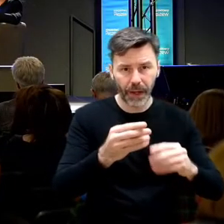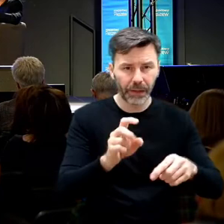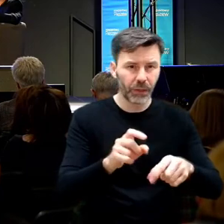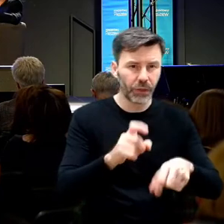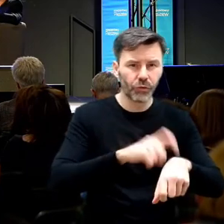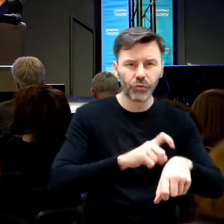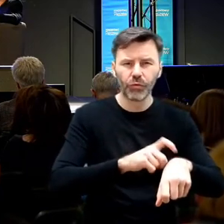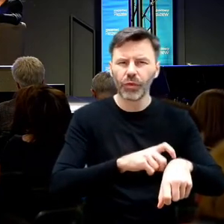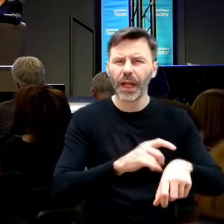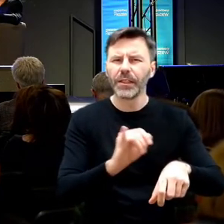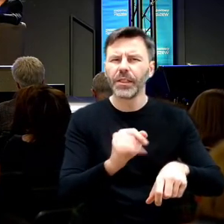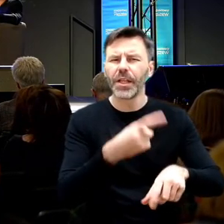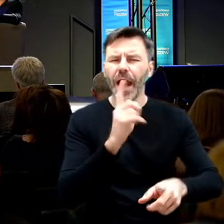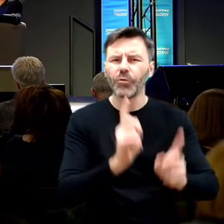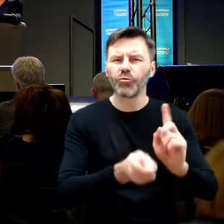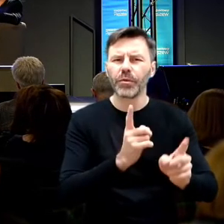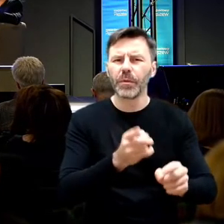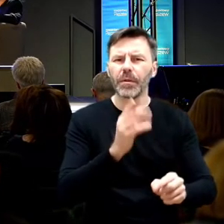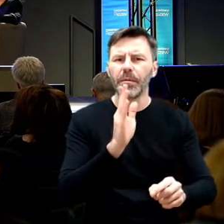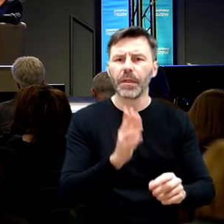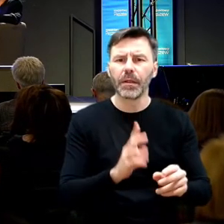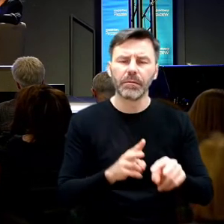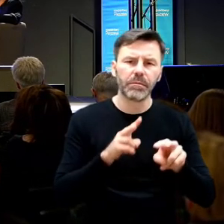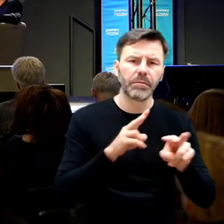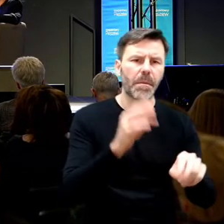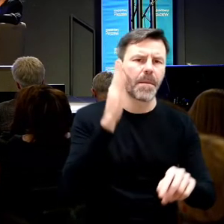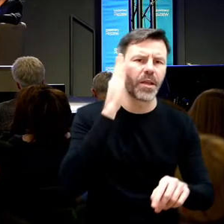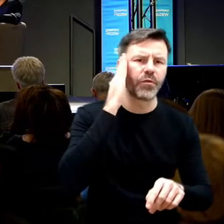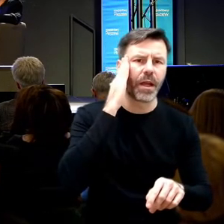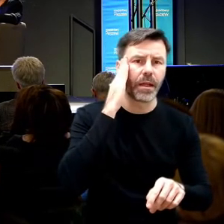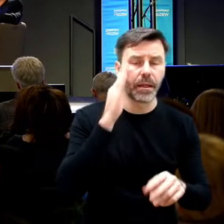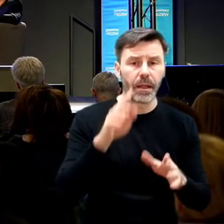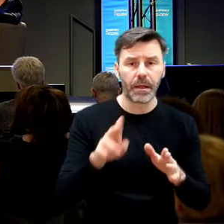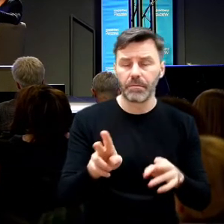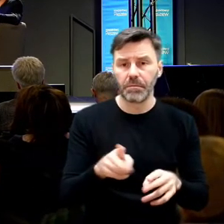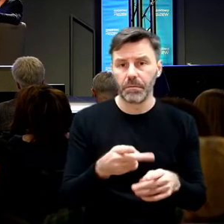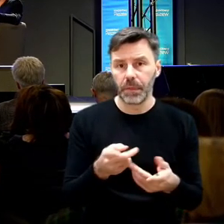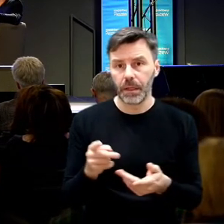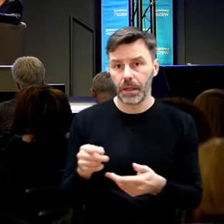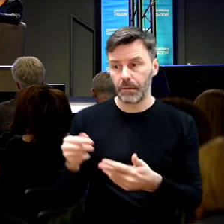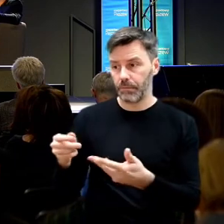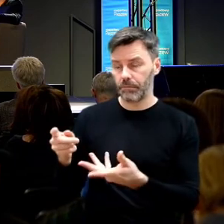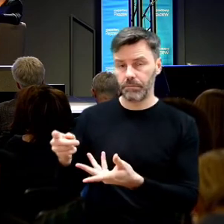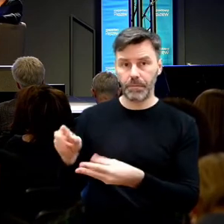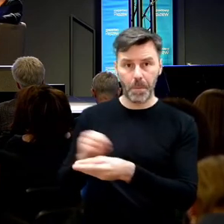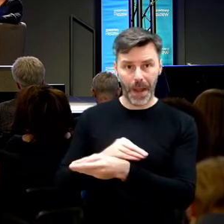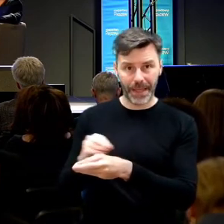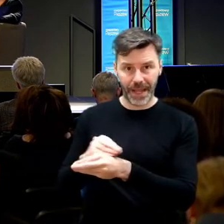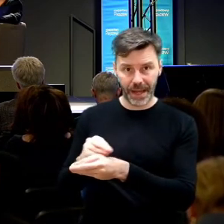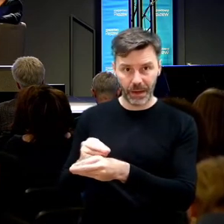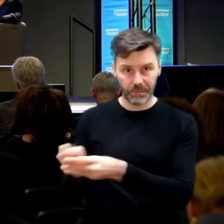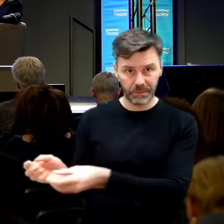Tak żeby można było już tam zamieszkać? Od wejścia pierwszych modułów na plac budowy do zasiedlenia budynku?